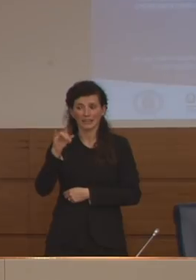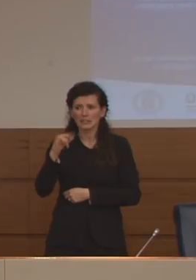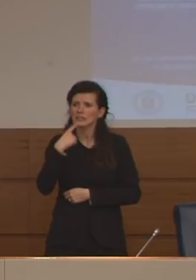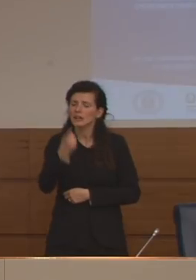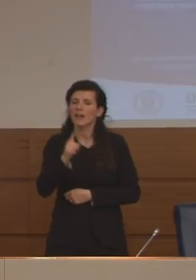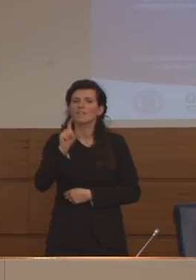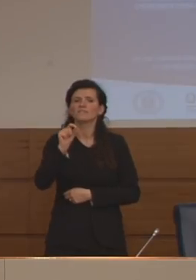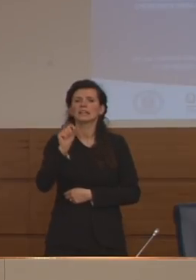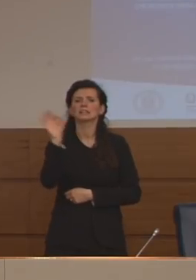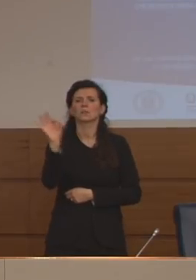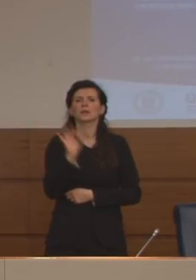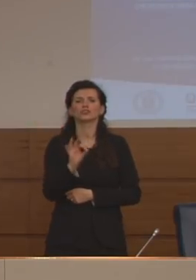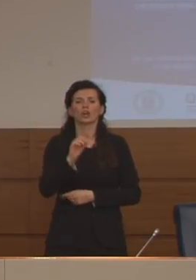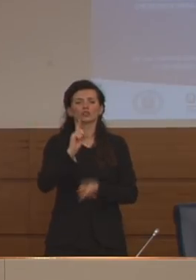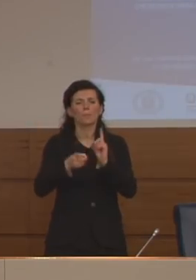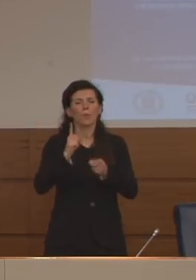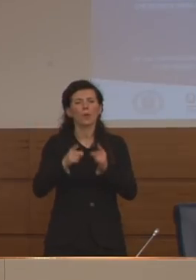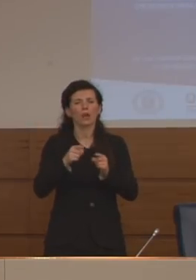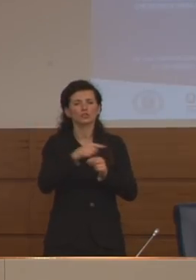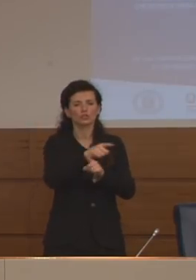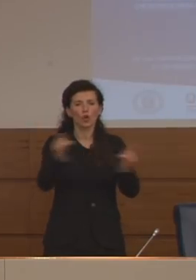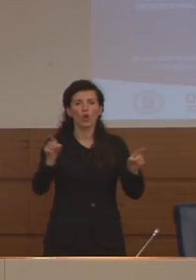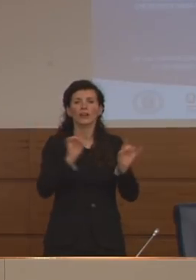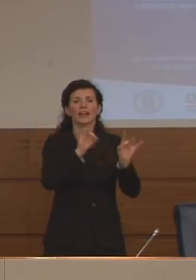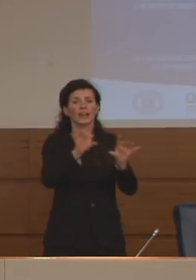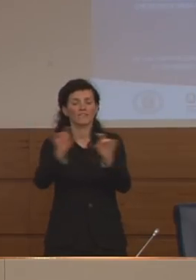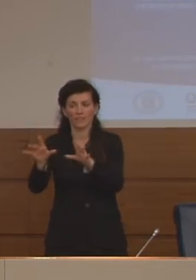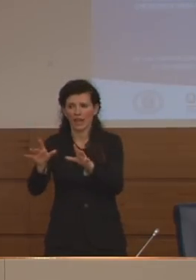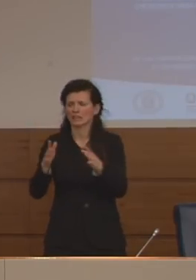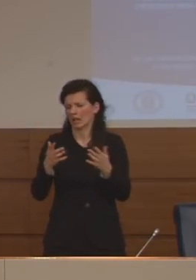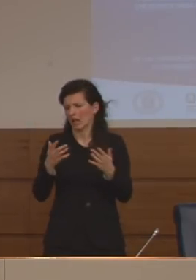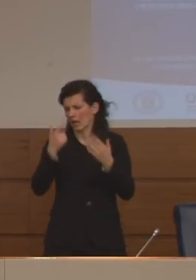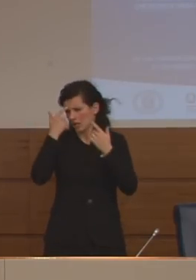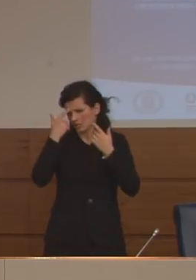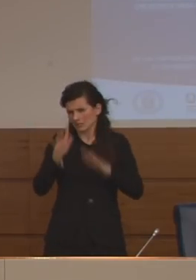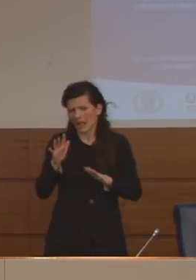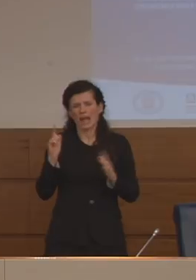Sappiamo che è molto difficile, ma ci potete dare un dato? Ci potete dire